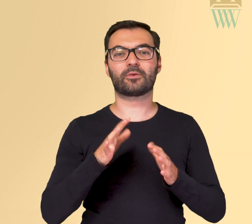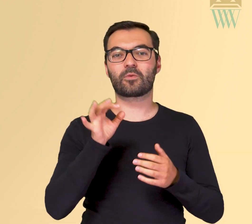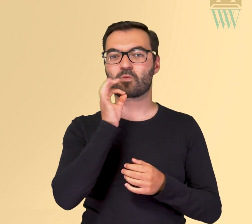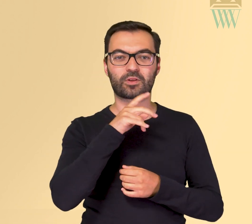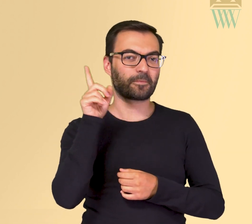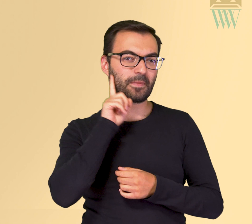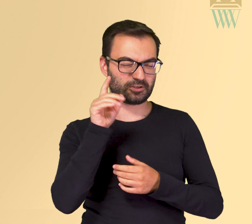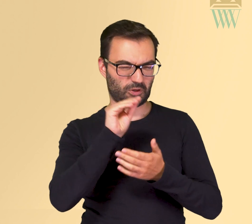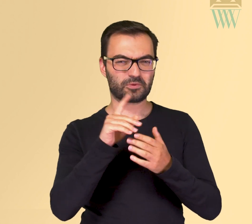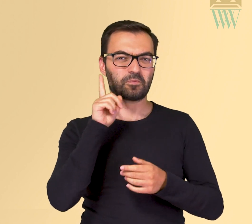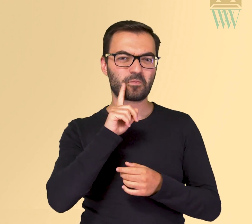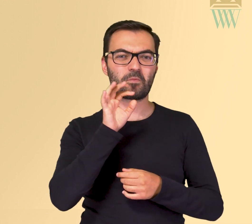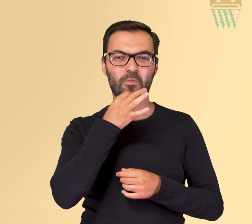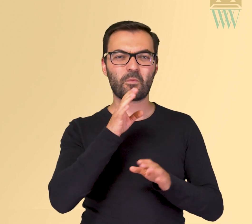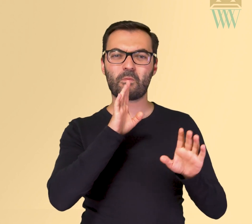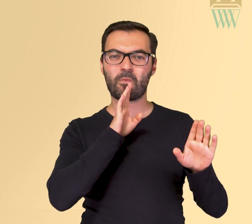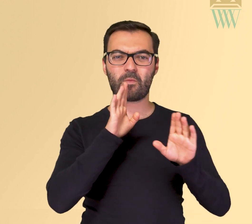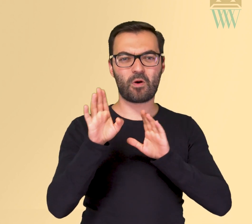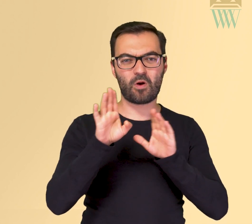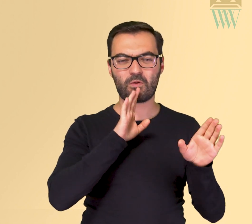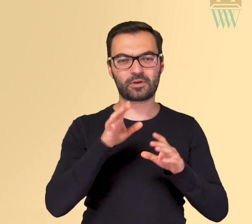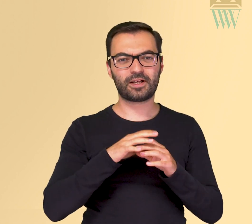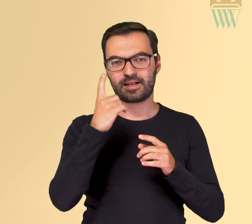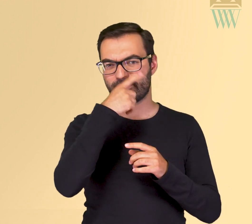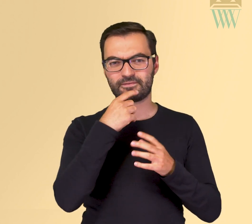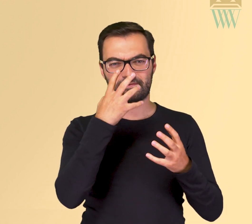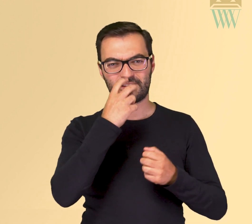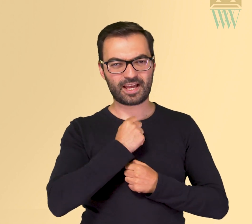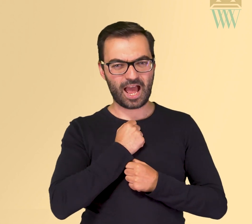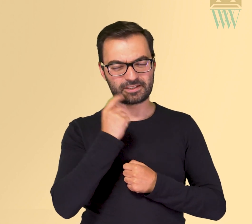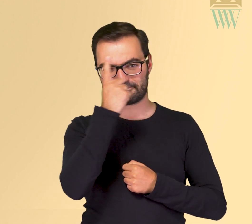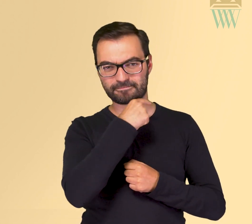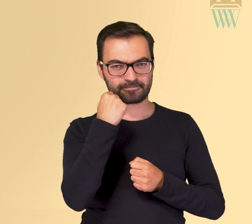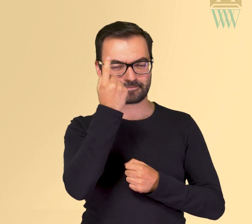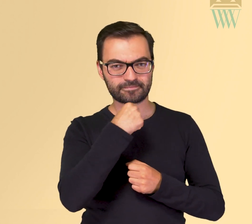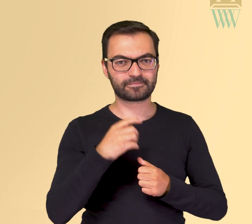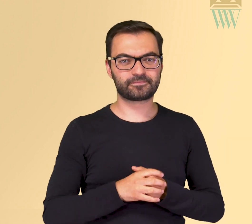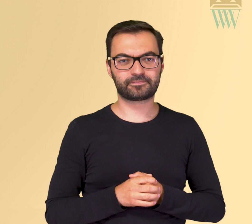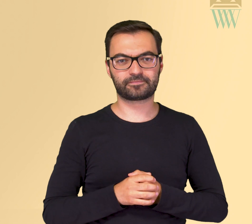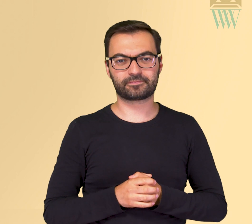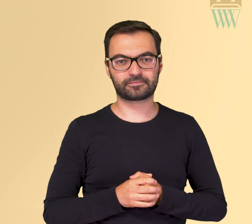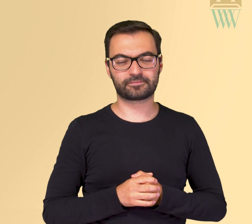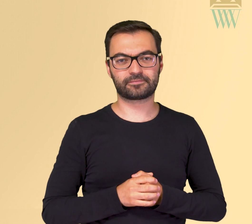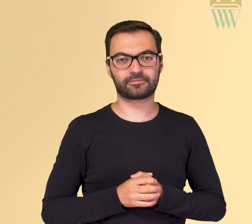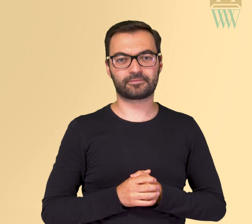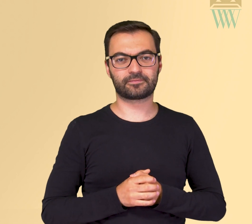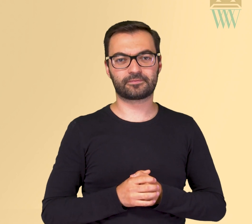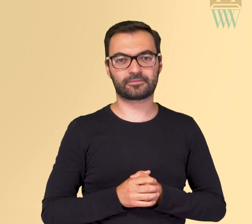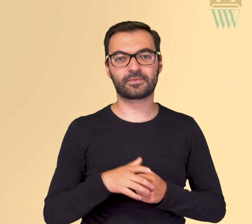przedstawia młodego mężczyznę o podobnych grubych rysach twarzy,